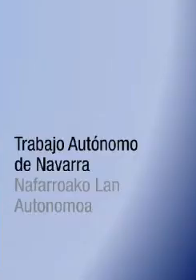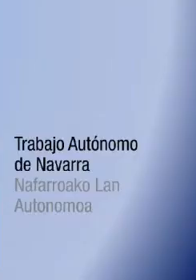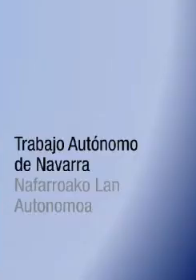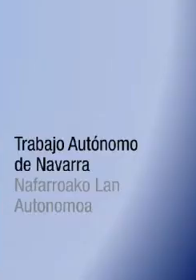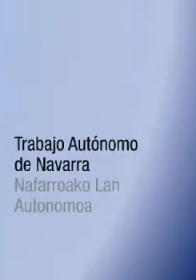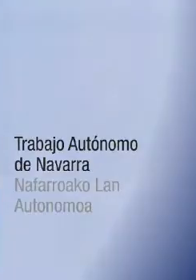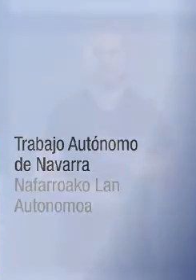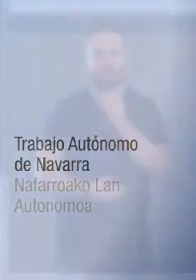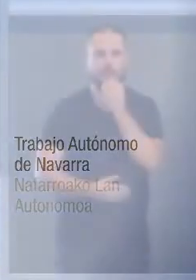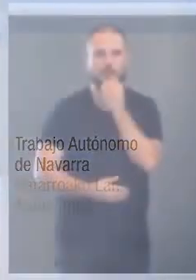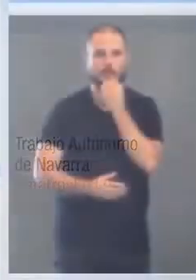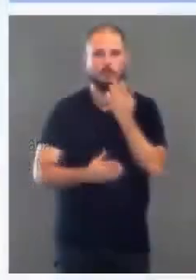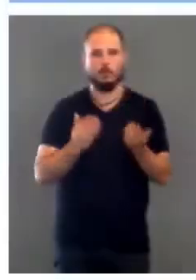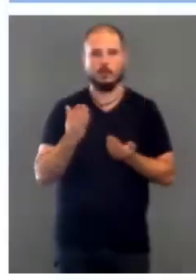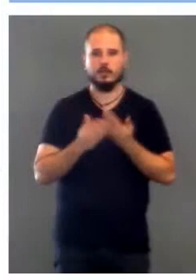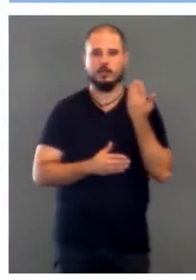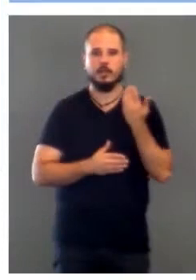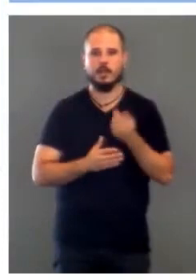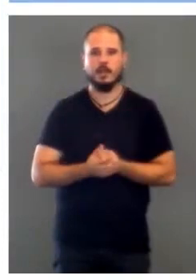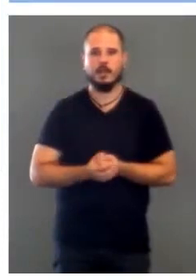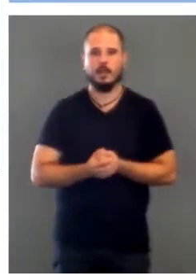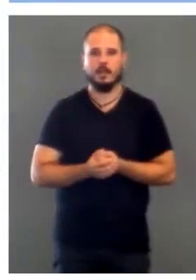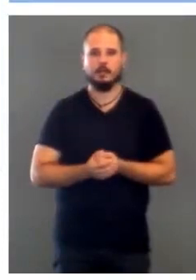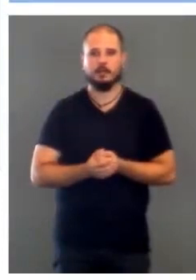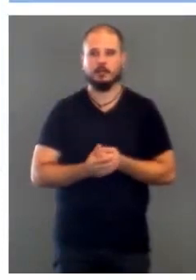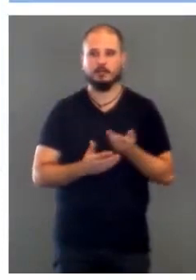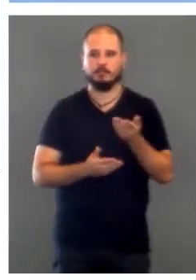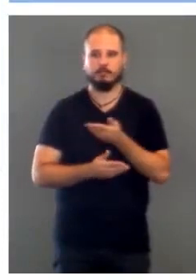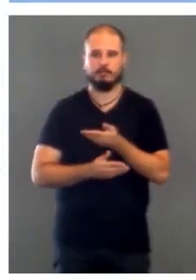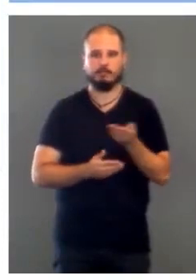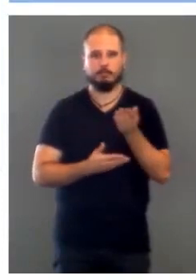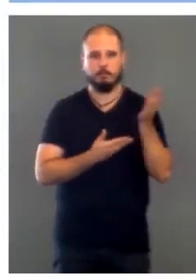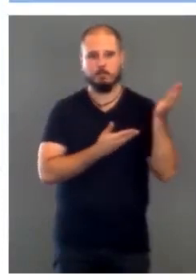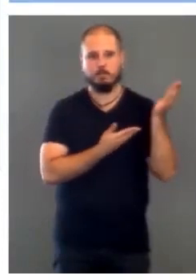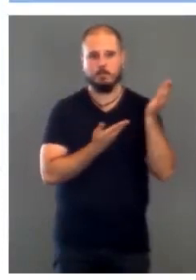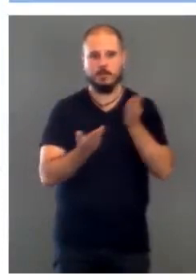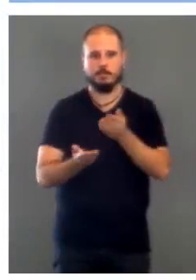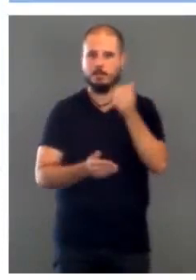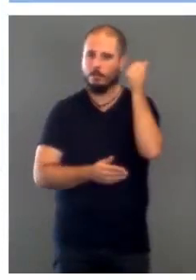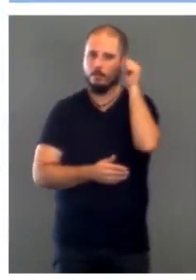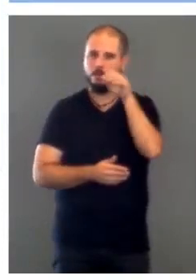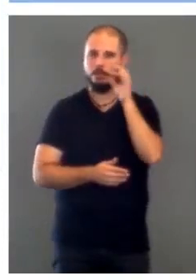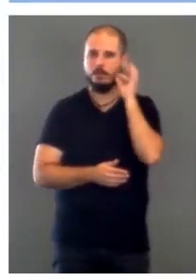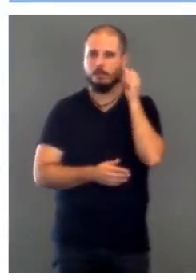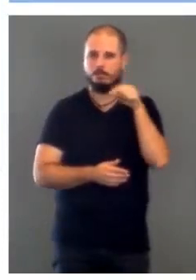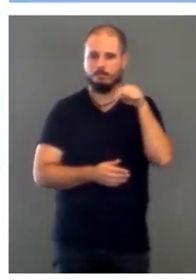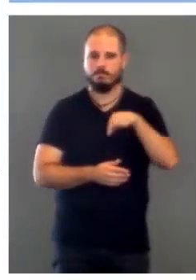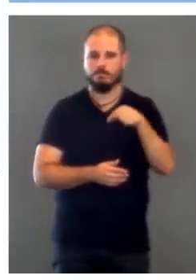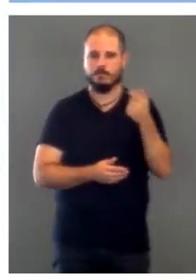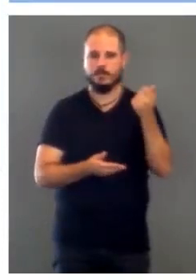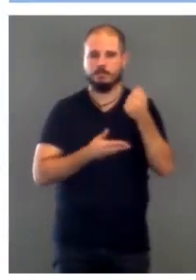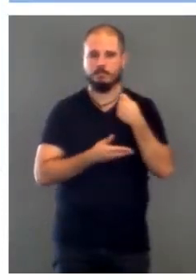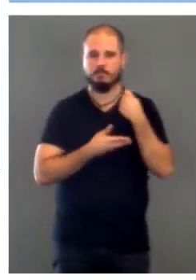Buenos días, egunon bienvenidos y bienvenidas a los premios de Reconocimiento